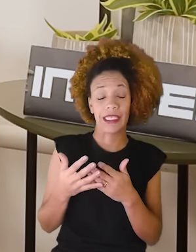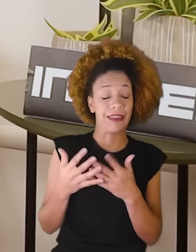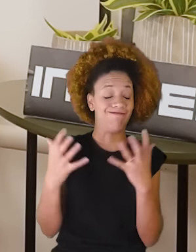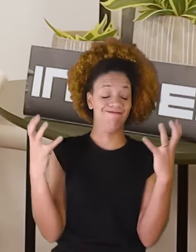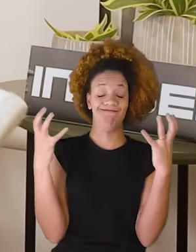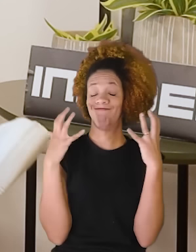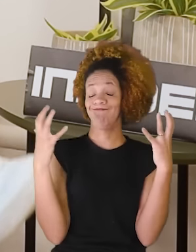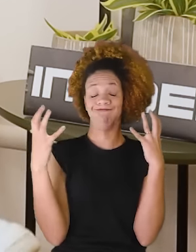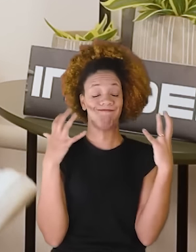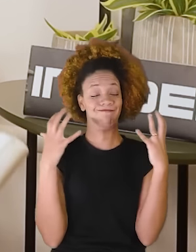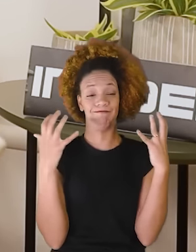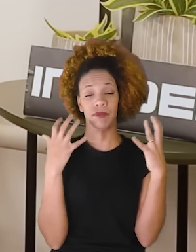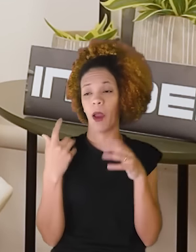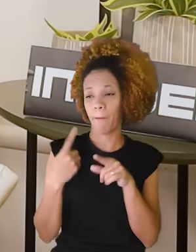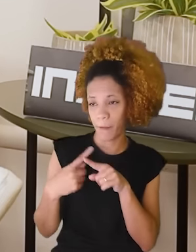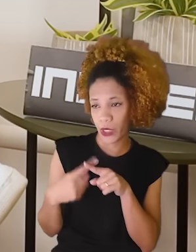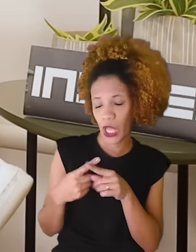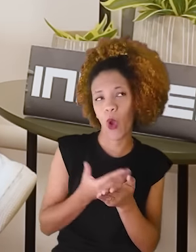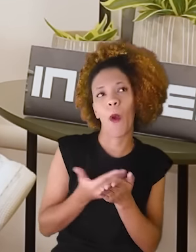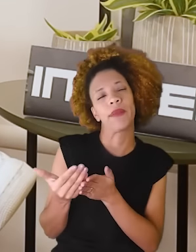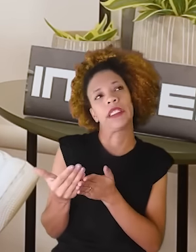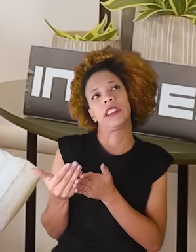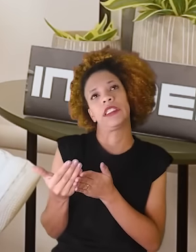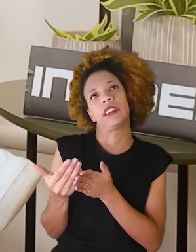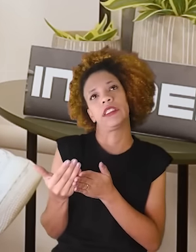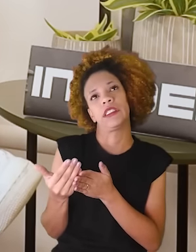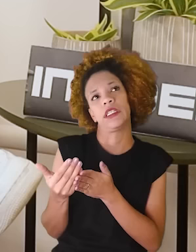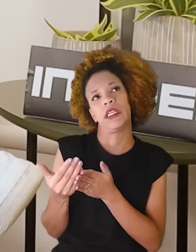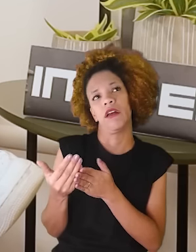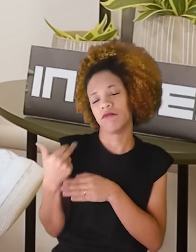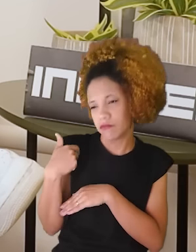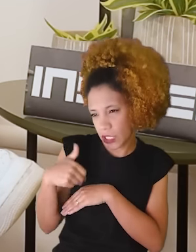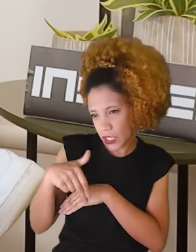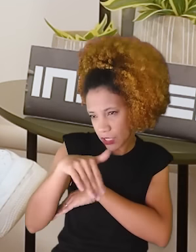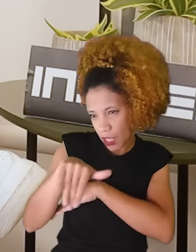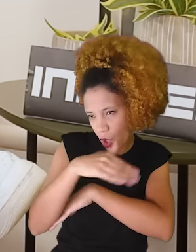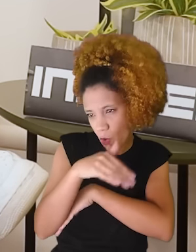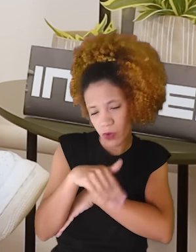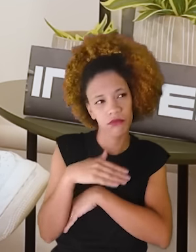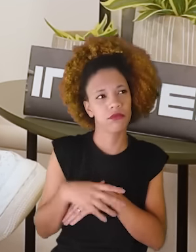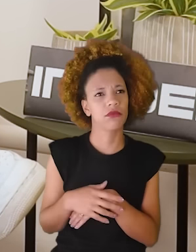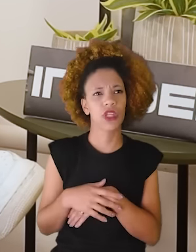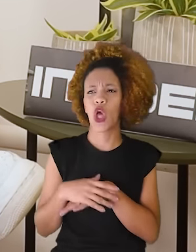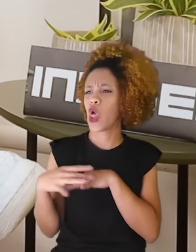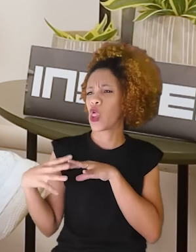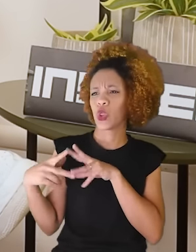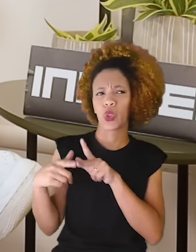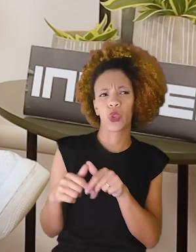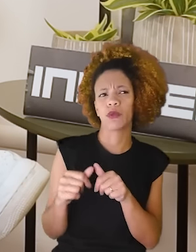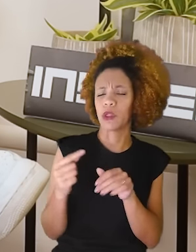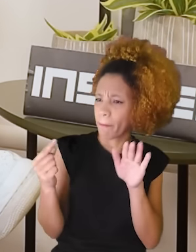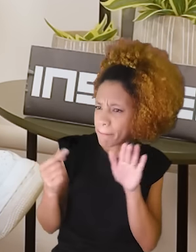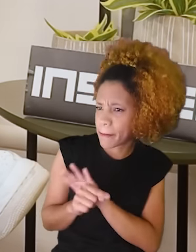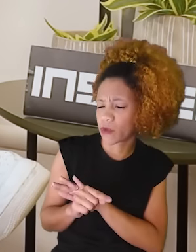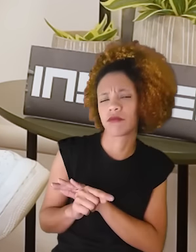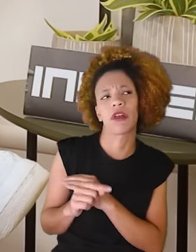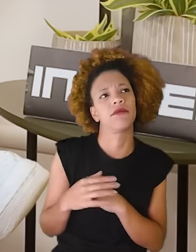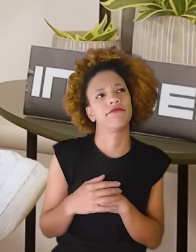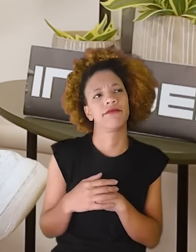de cabeça né porque eu comecei a sair na rua e aí cara era todo mundo a mesma pergunta eu eu recebo